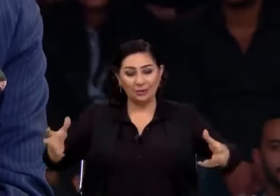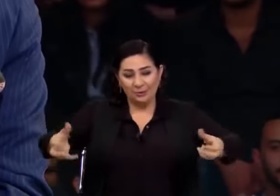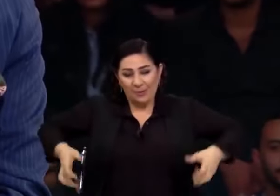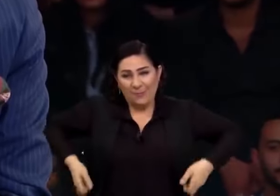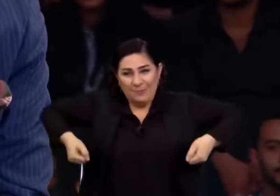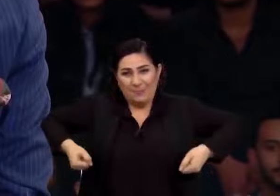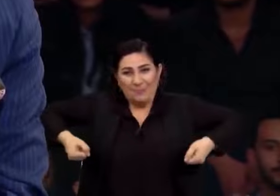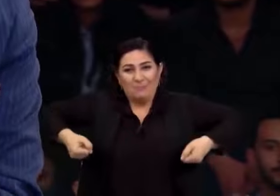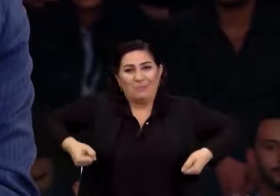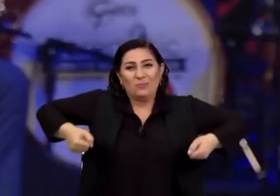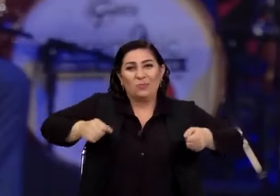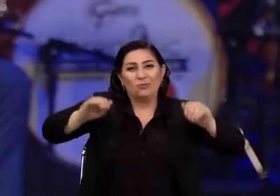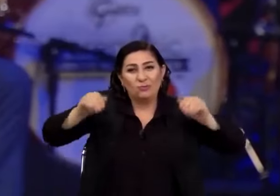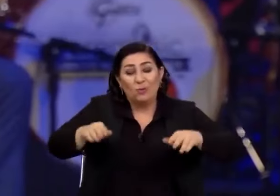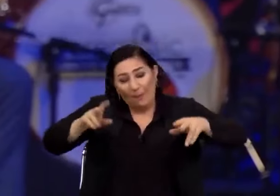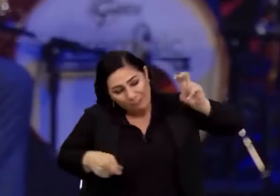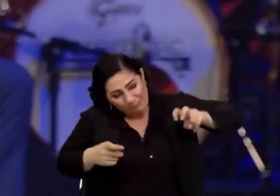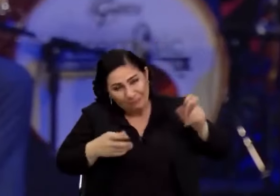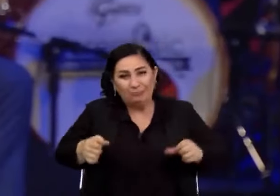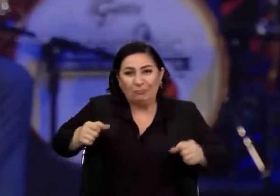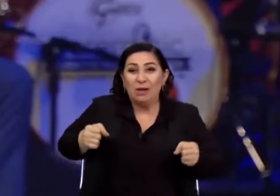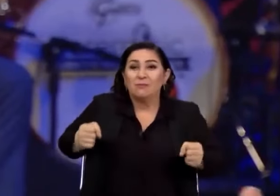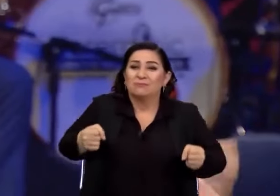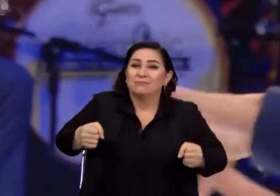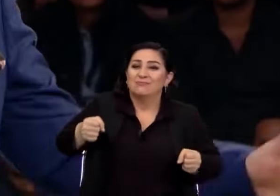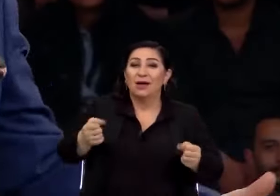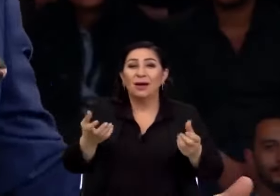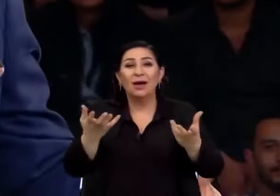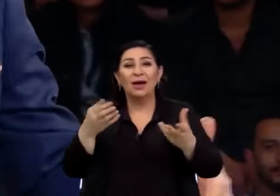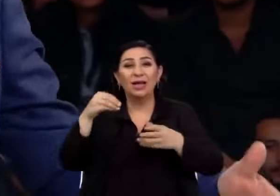o kız orada düşüyor kalkıyor hareket edemiyor Bir de içine bir şey giyiliyor